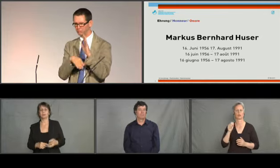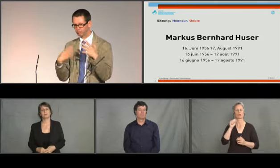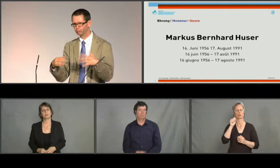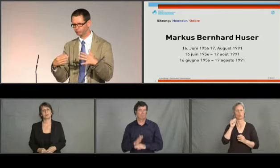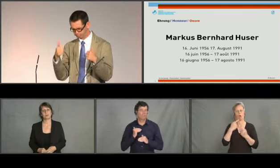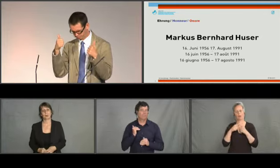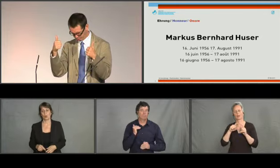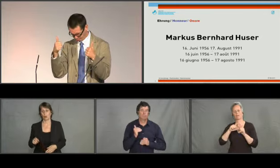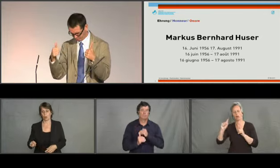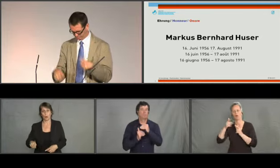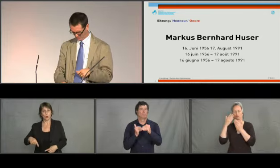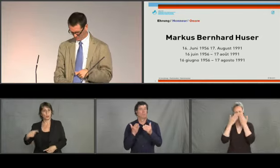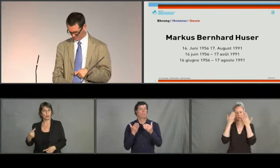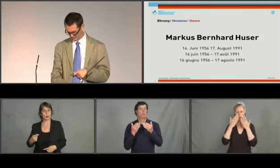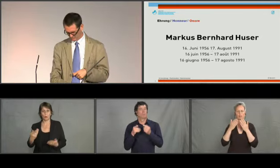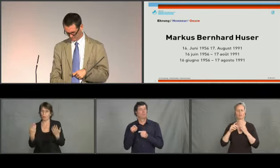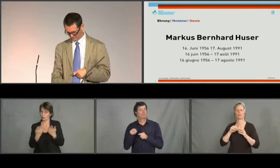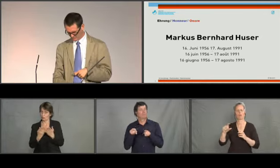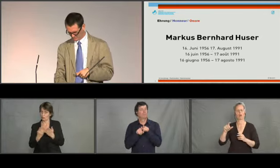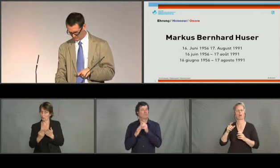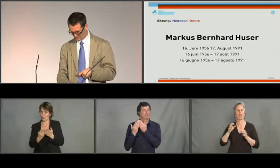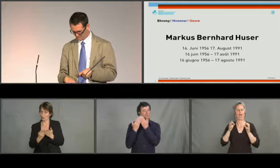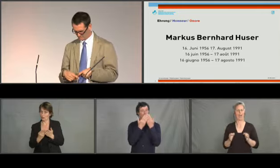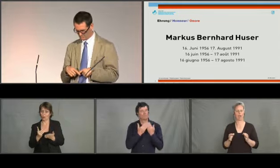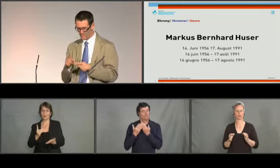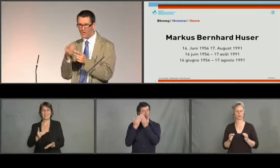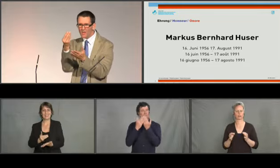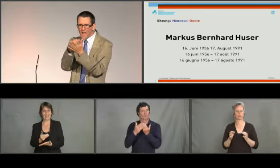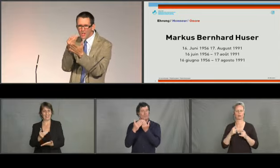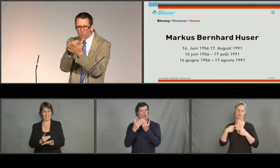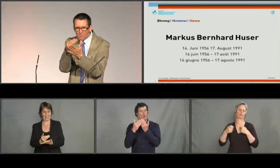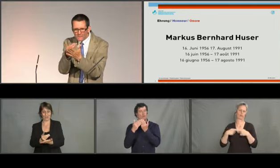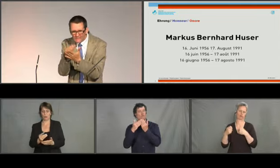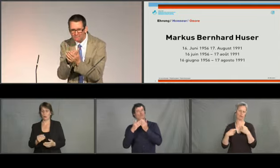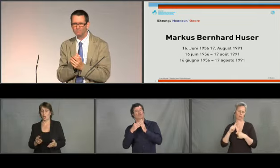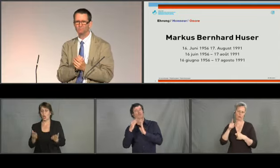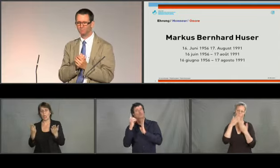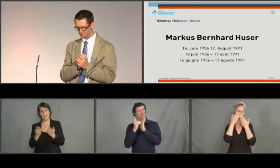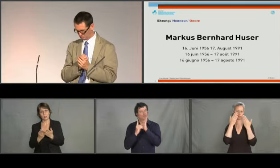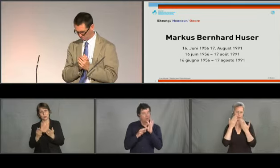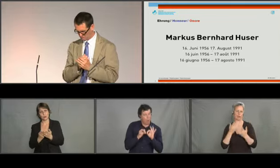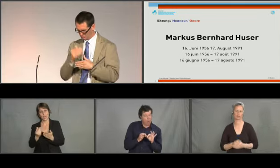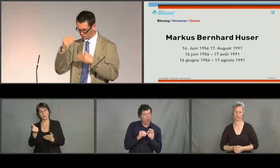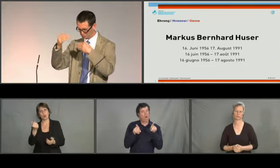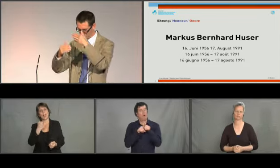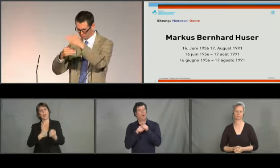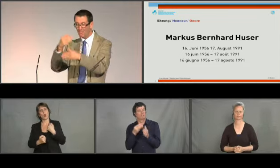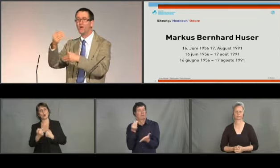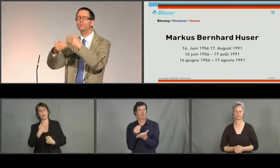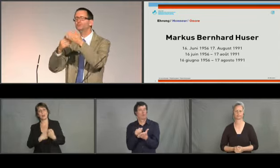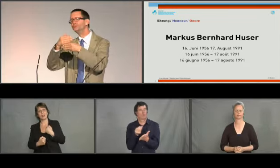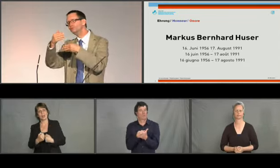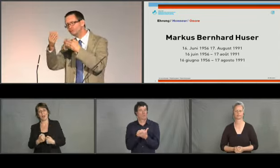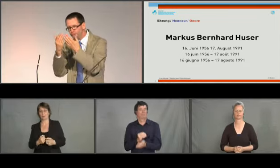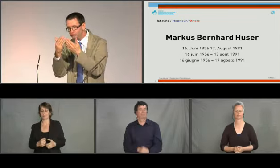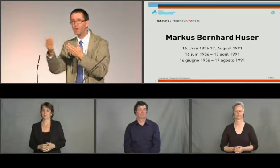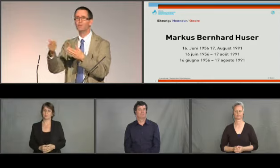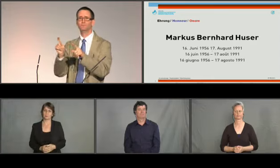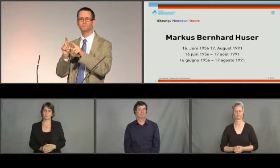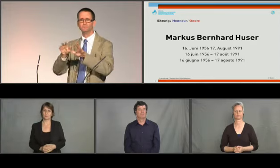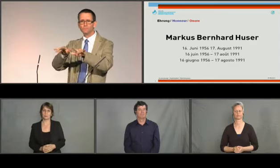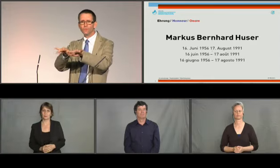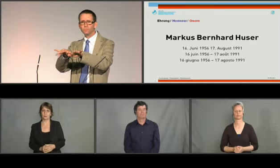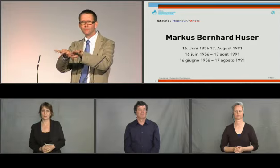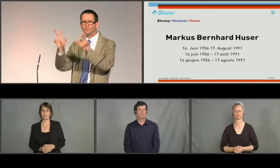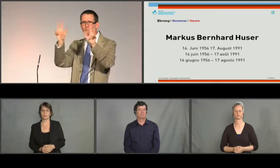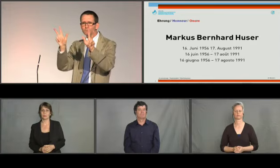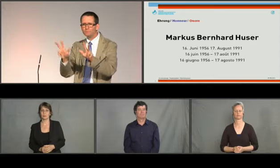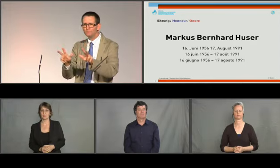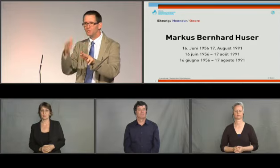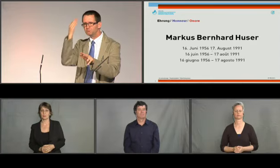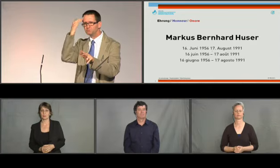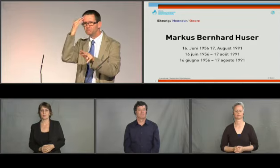Recht und Wirtschaft.